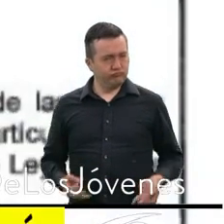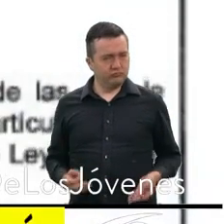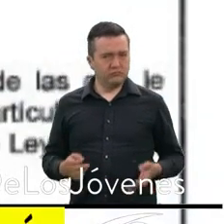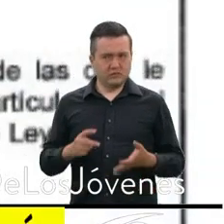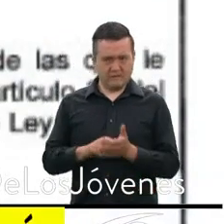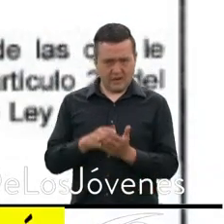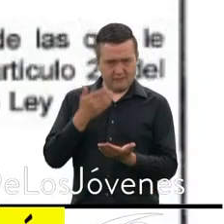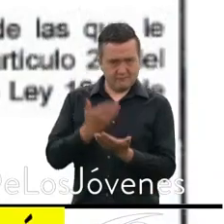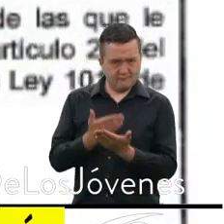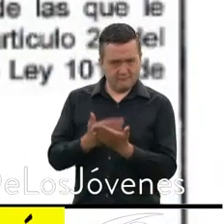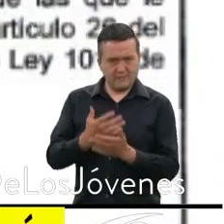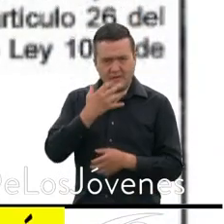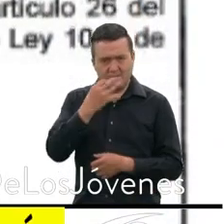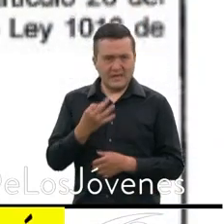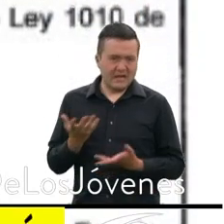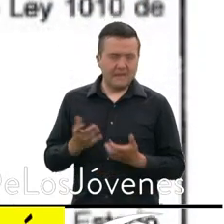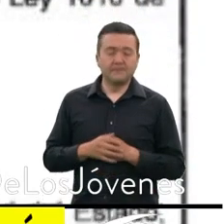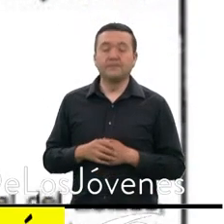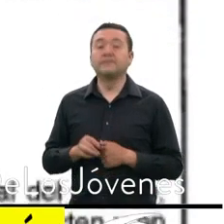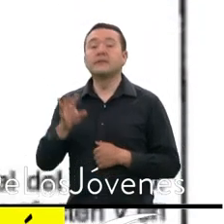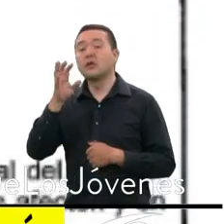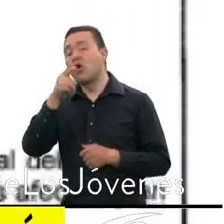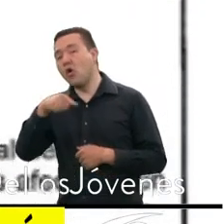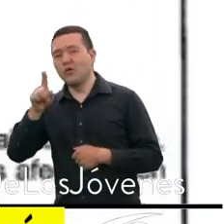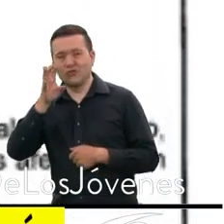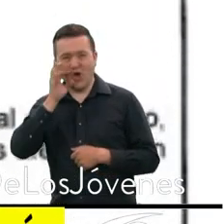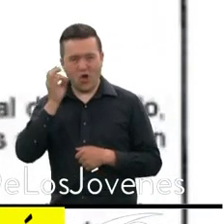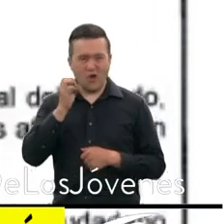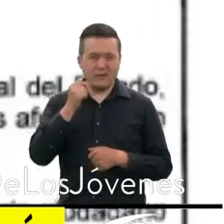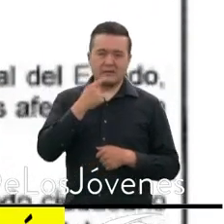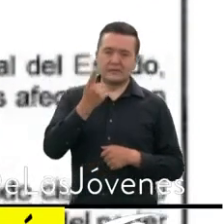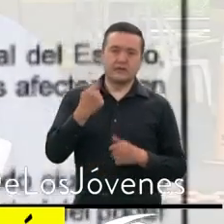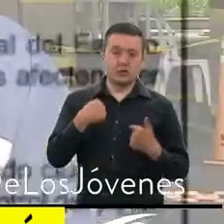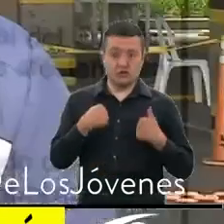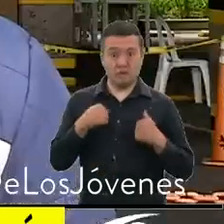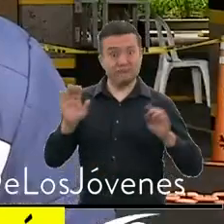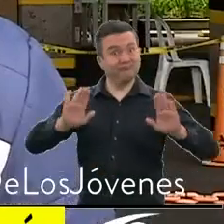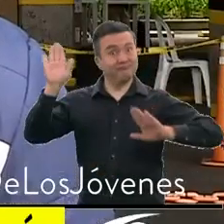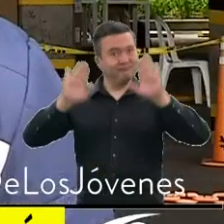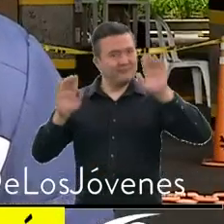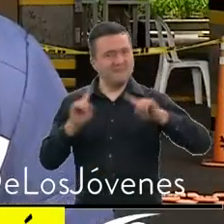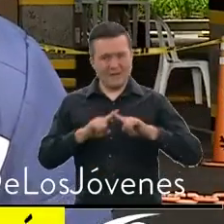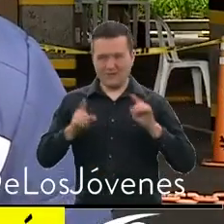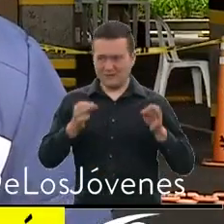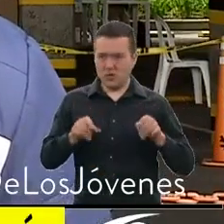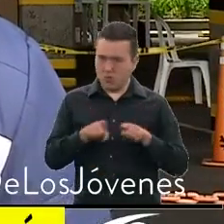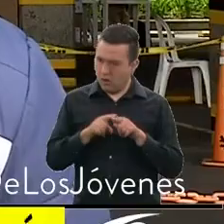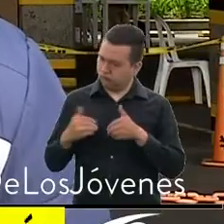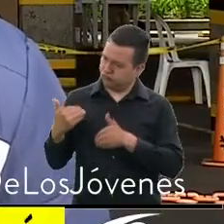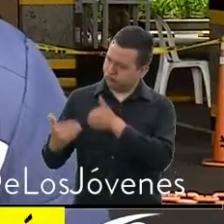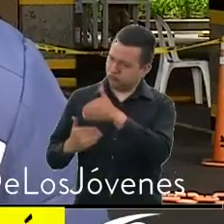horas o 10 horas antes de las elecciones realmente su proceso qué causa inseguridad, no sabemos si a ciencia cierta esto